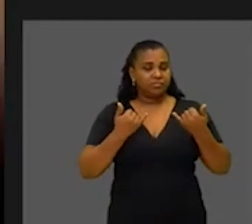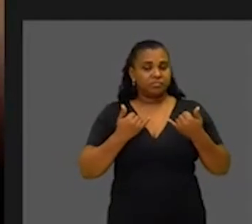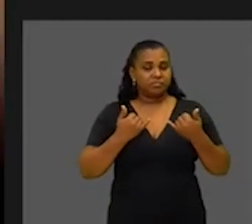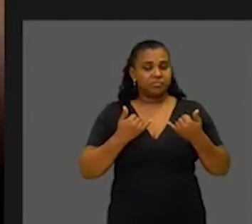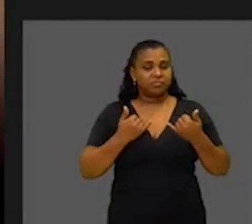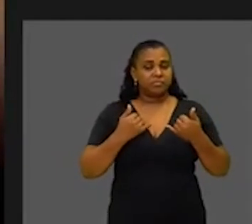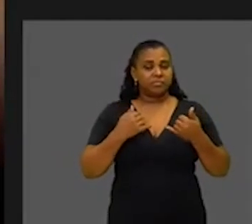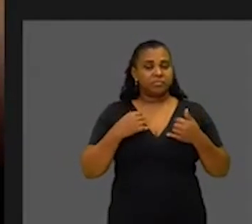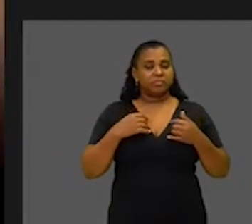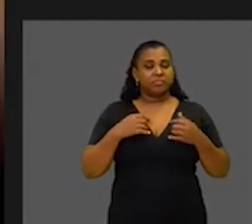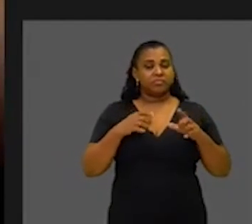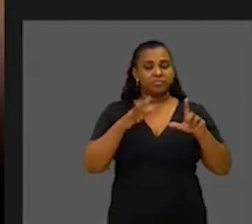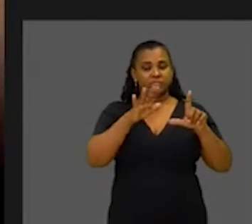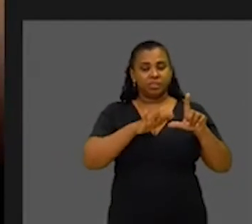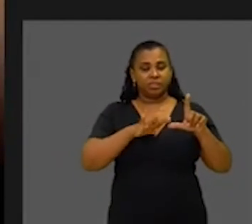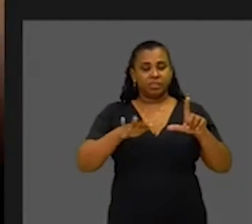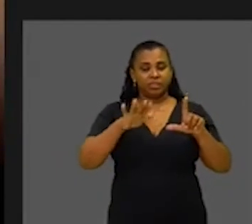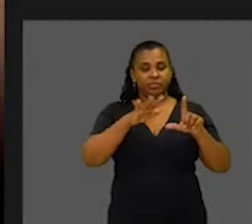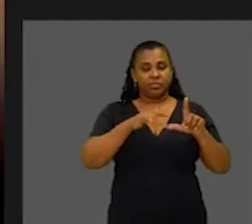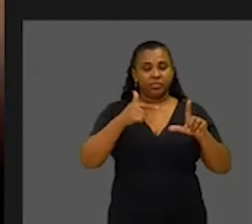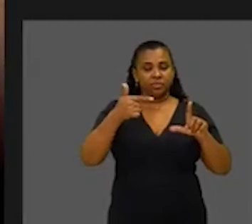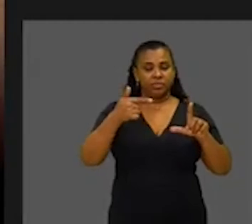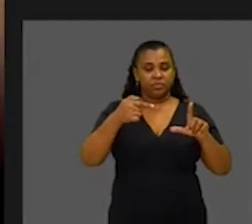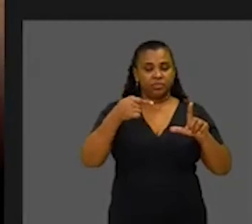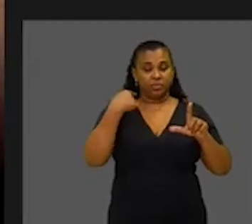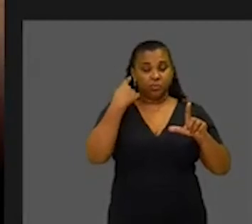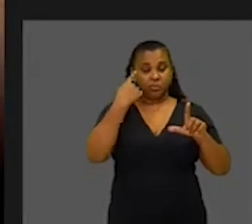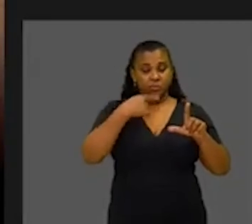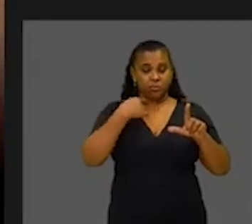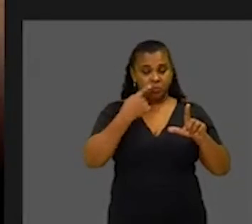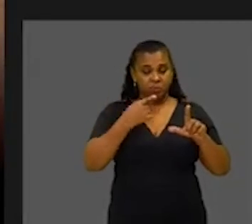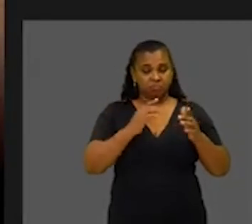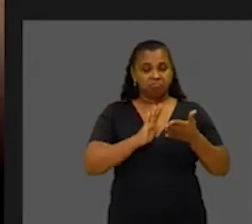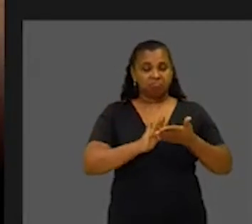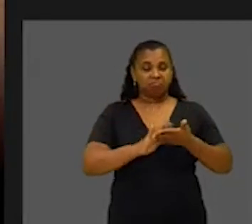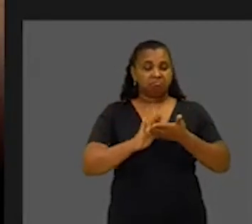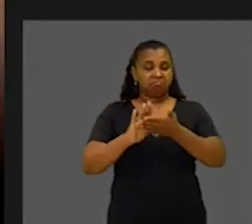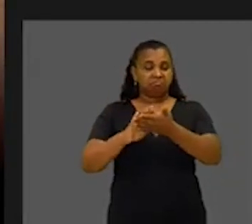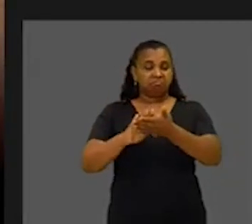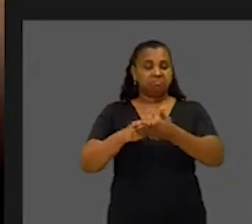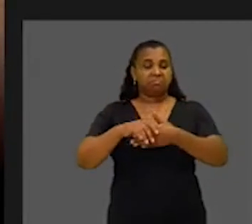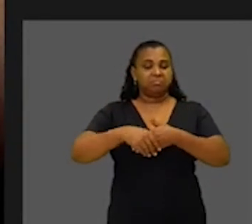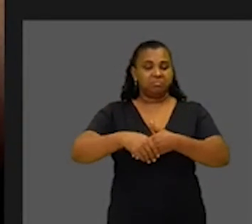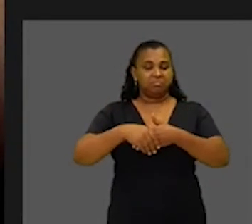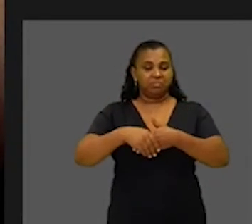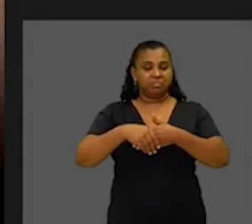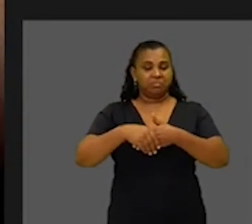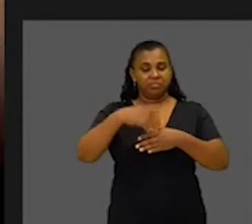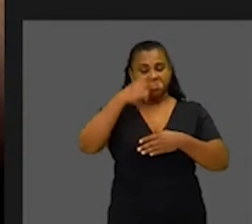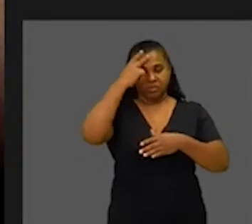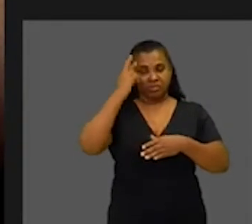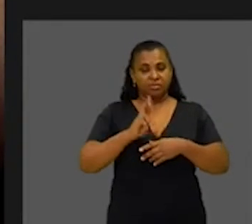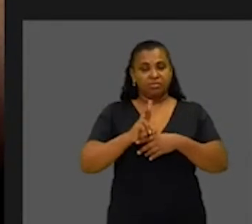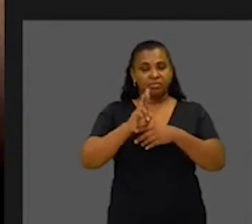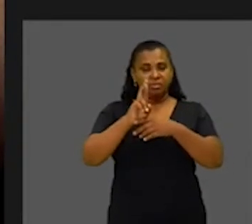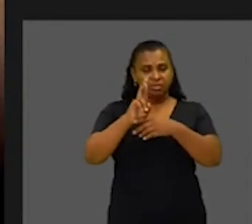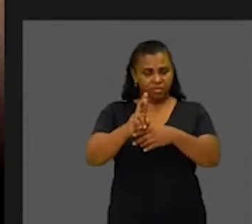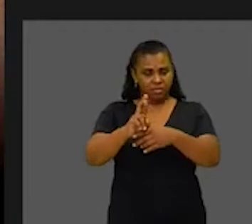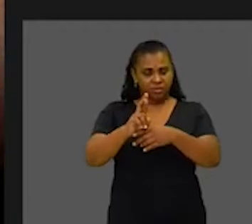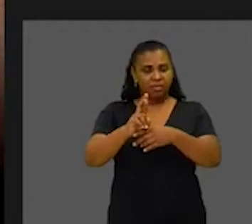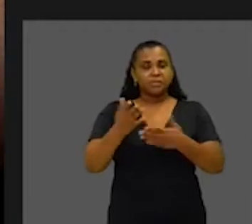foi uma iniciativa brilhante e que é o parabenizo desde já quem encabeçou a a iniciativa porque nós